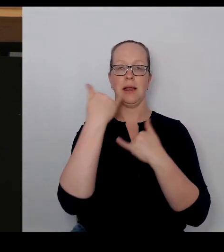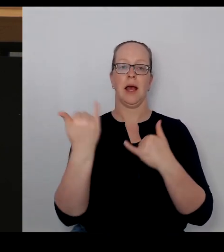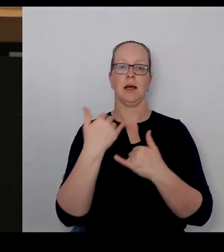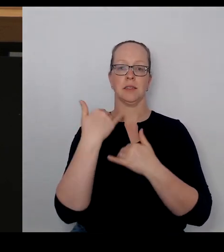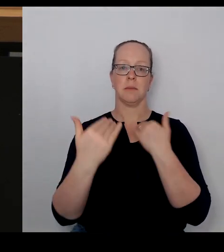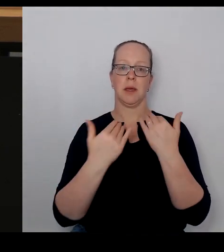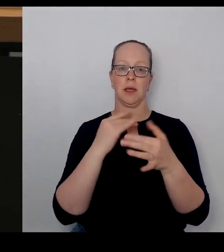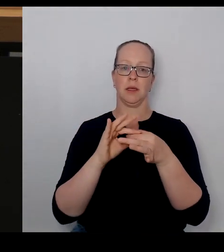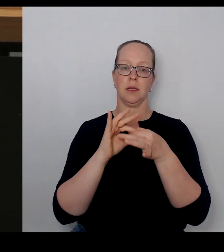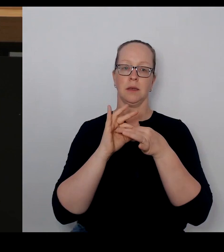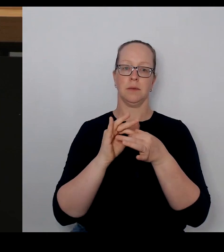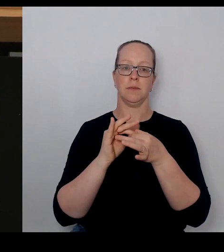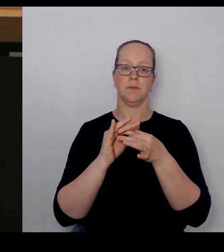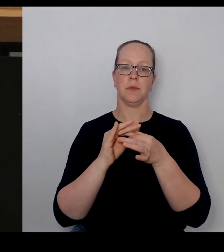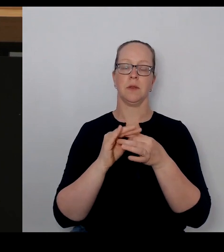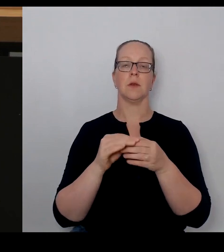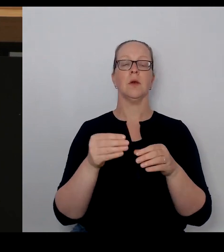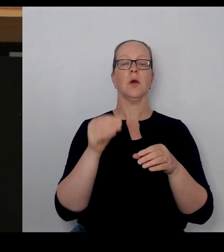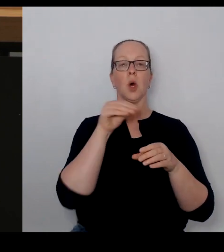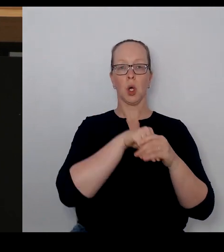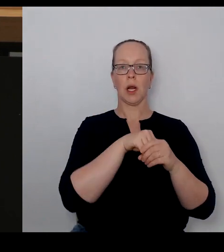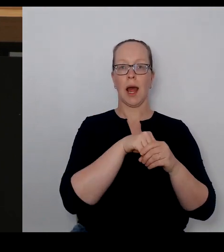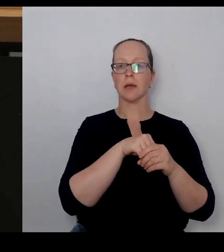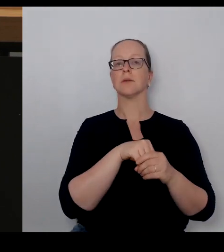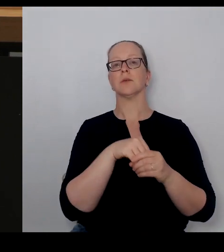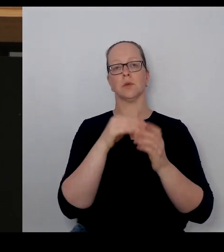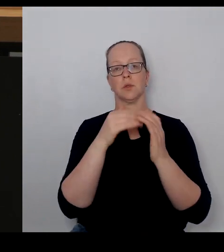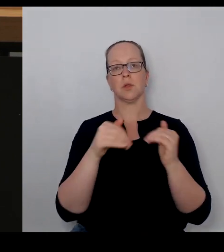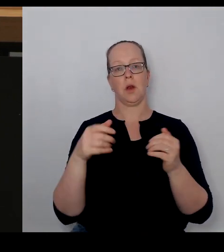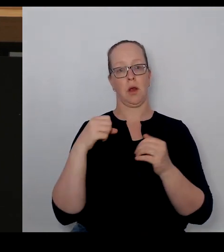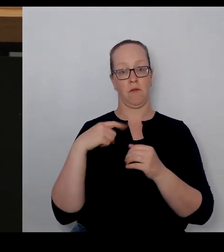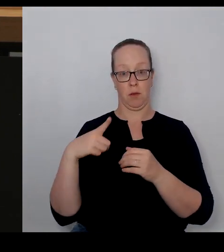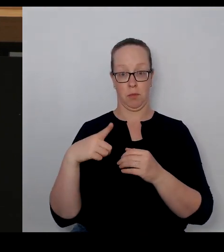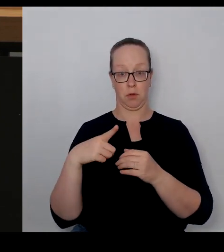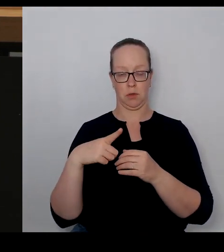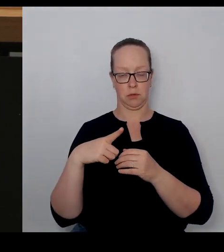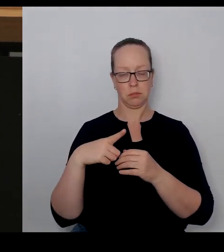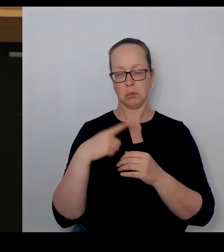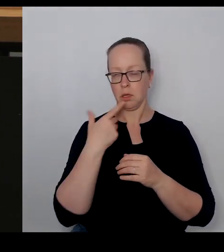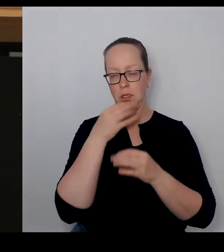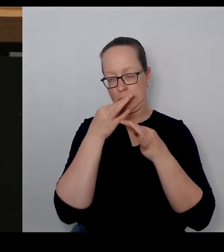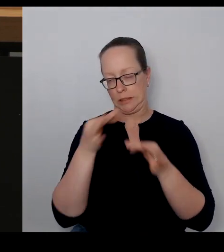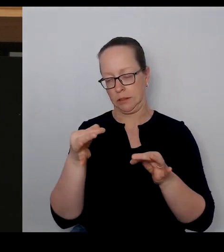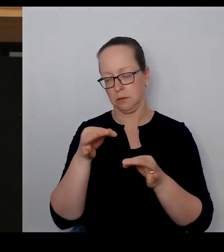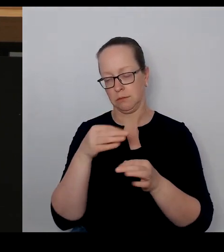anzumerken Auf die Rücklagen der Bezirke wird immer ganz sehnsüchtig geschielt